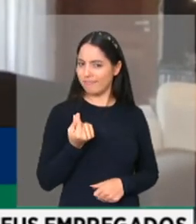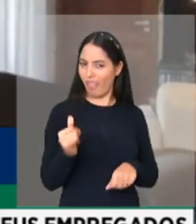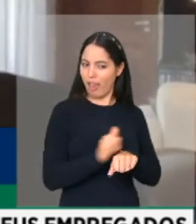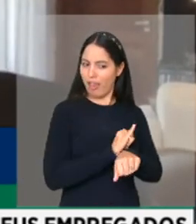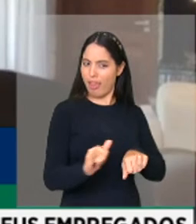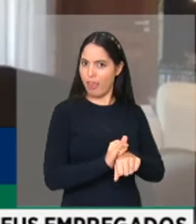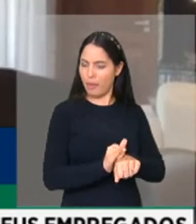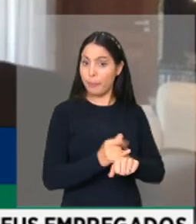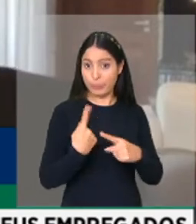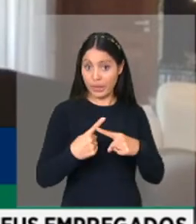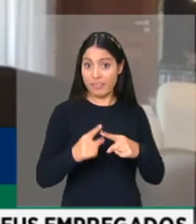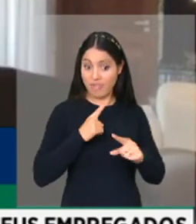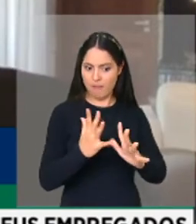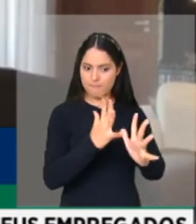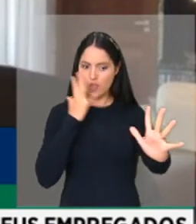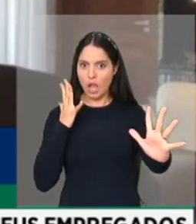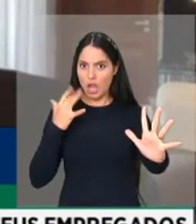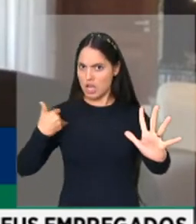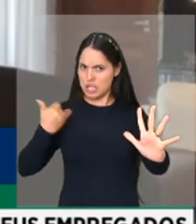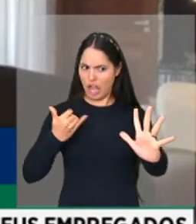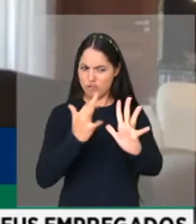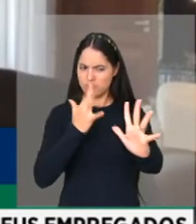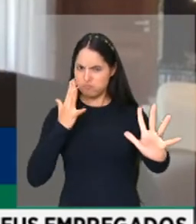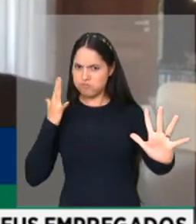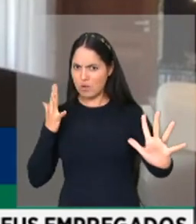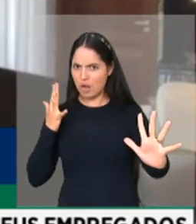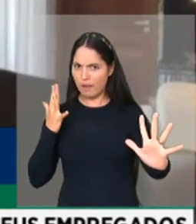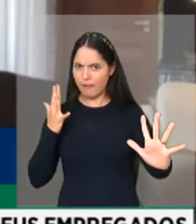UMA MANEIRA DE CHEGAR NA FRENTE DOS OUTROS E COLOCAR OS OUTROS PARA TRÁS E GARANTIR O